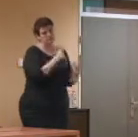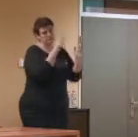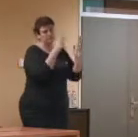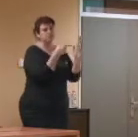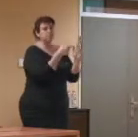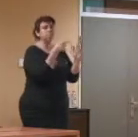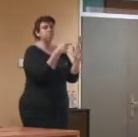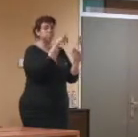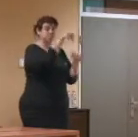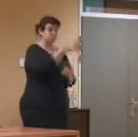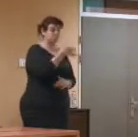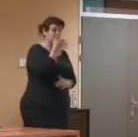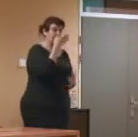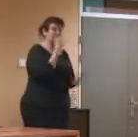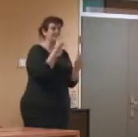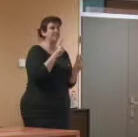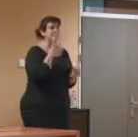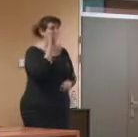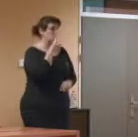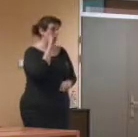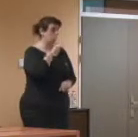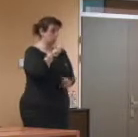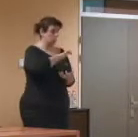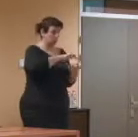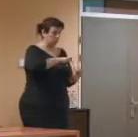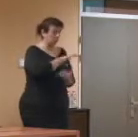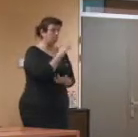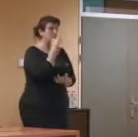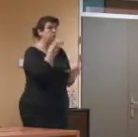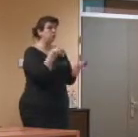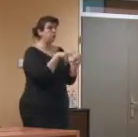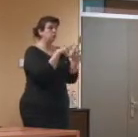esta tarde hablaremos de la corrupción y sobre sociología de la corrupción. Os invito